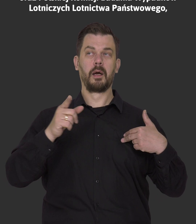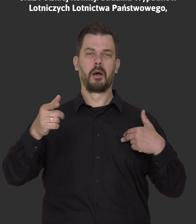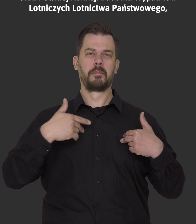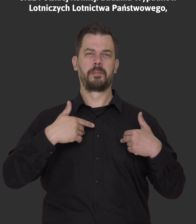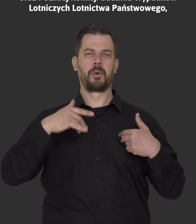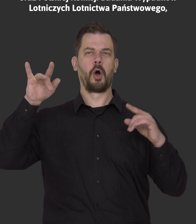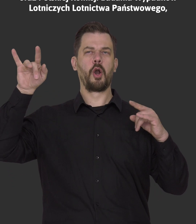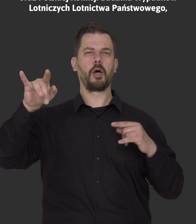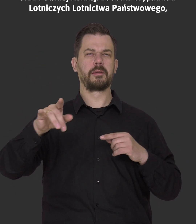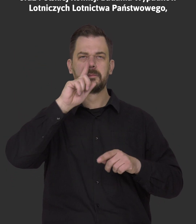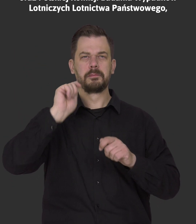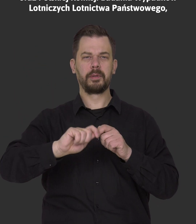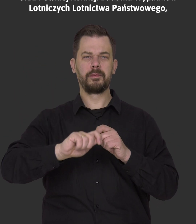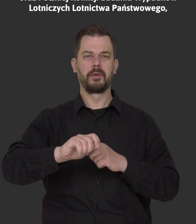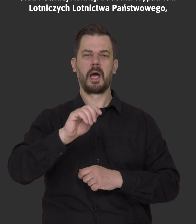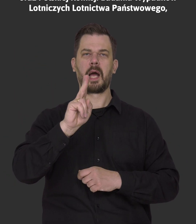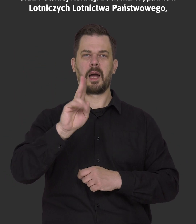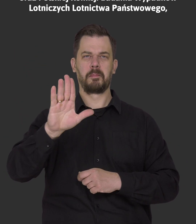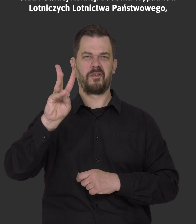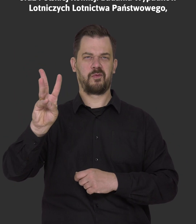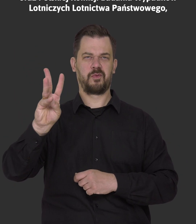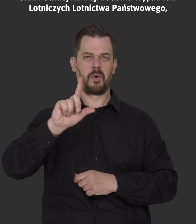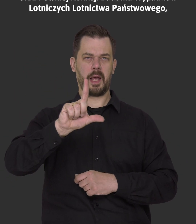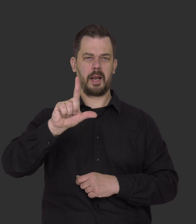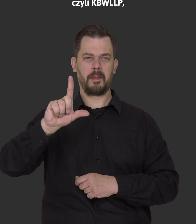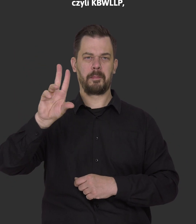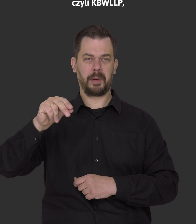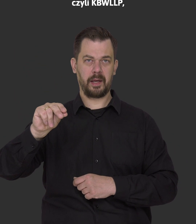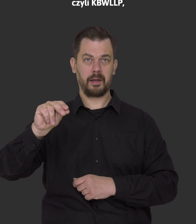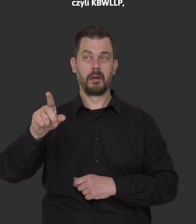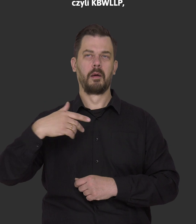oraz Polskiej Komisji Badania Wypadków Lotniczych Lotnictwa Państwowego, czyli KBWLLP,